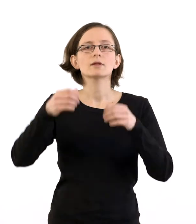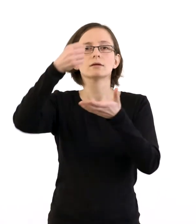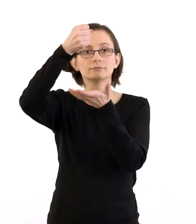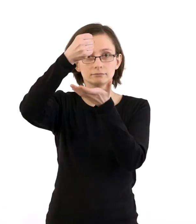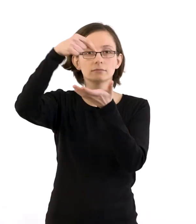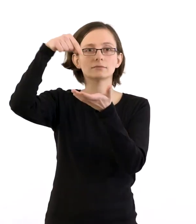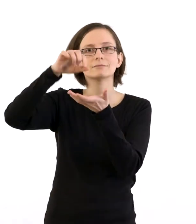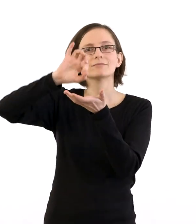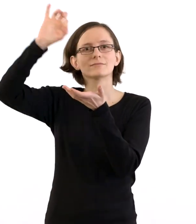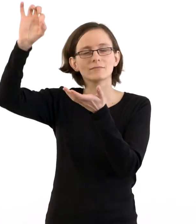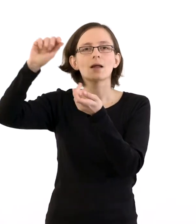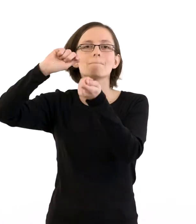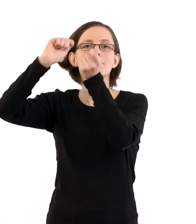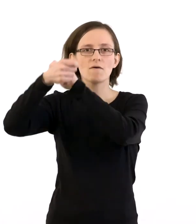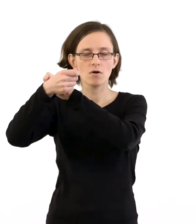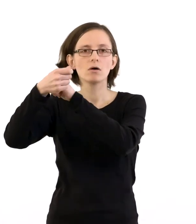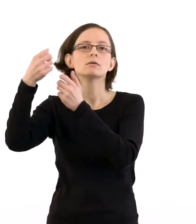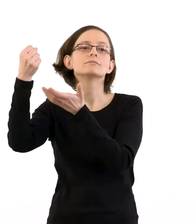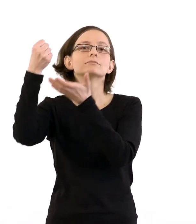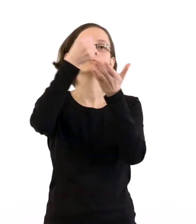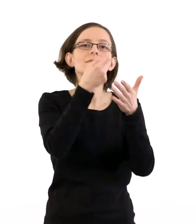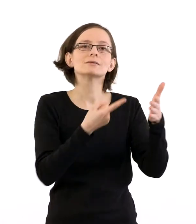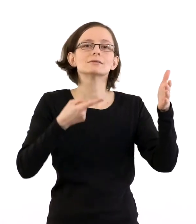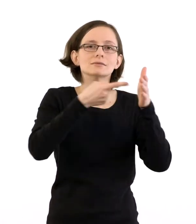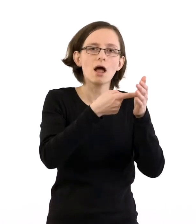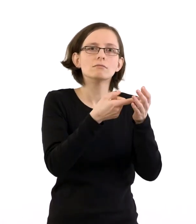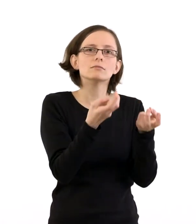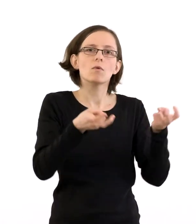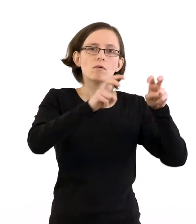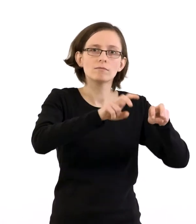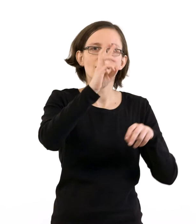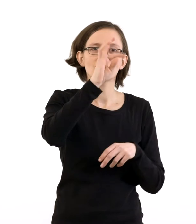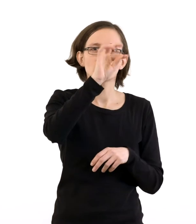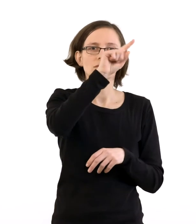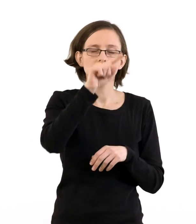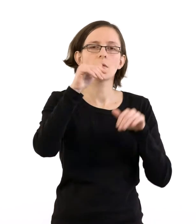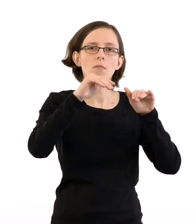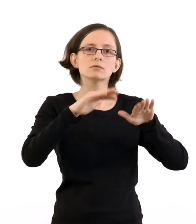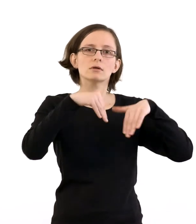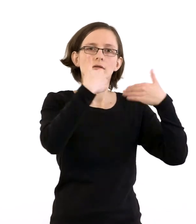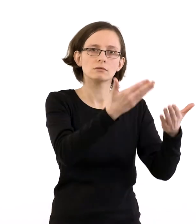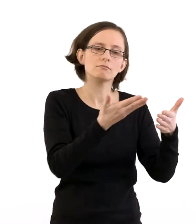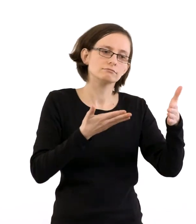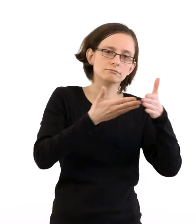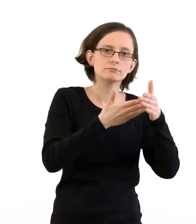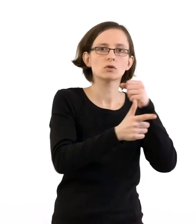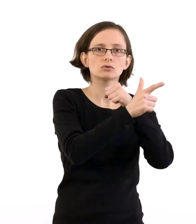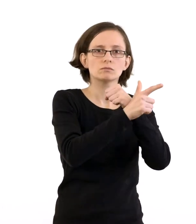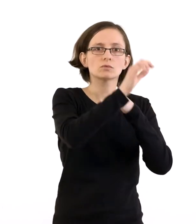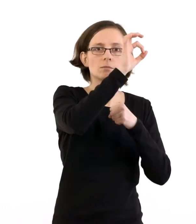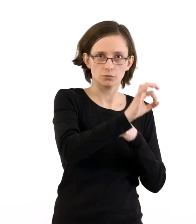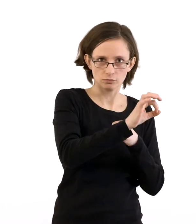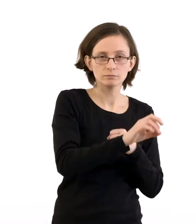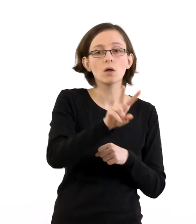Maksymalne dofinansowanie ze środków PFRON na utworzenie warsztatów terapii zajęciowej wynosi 70%,